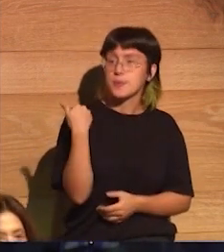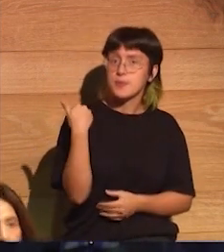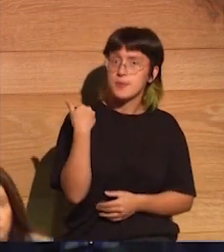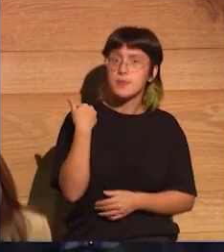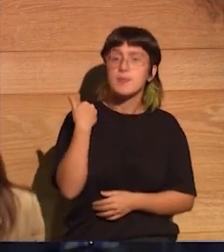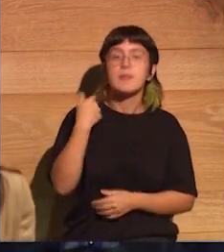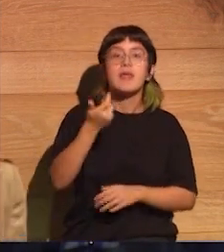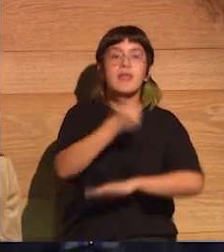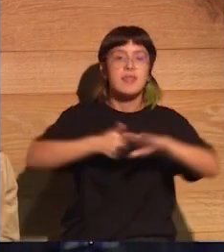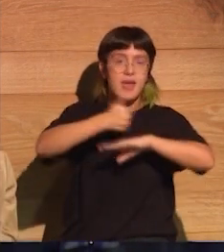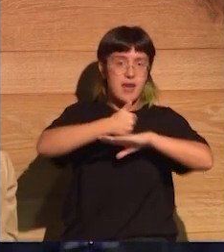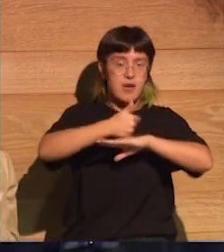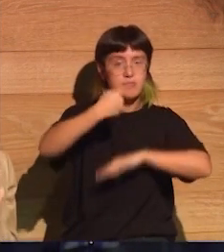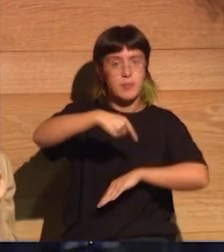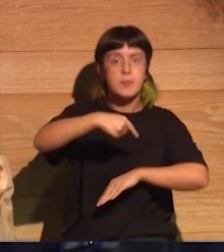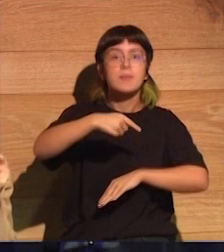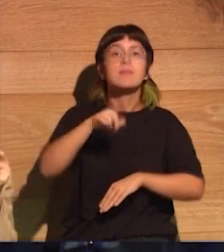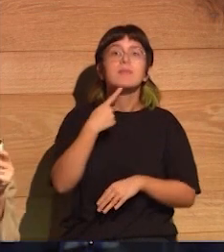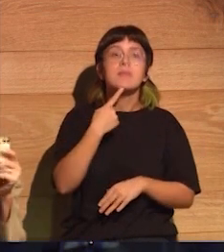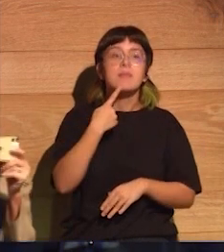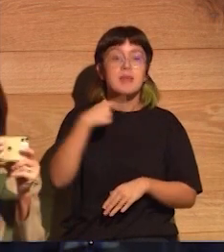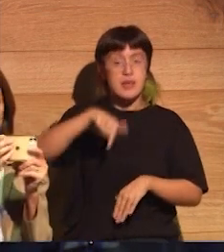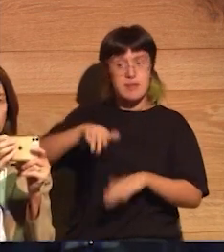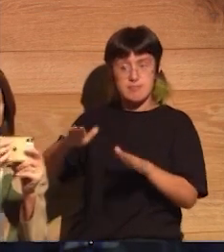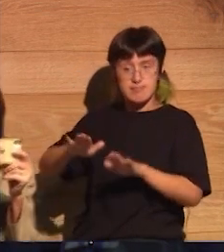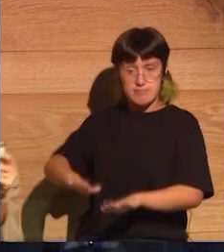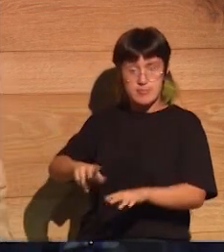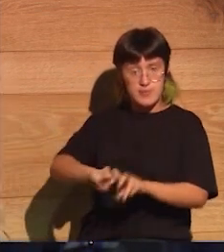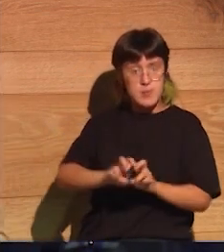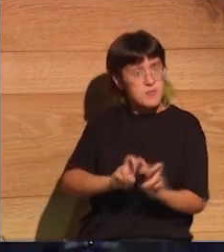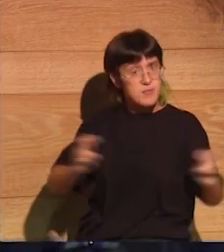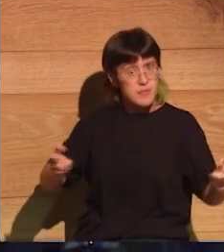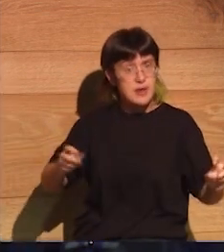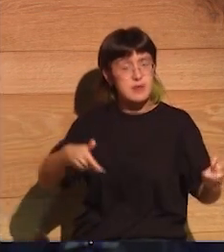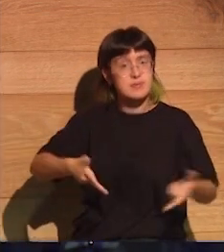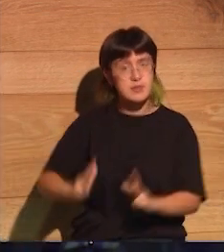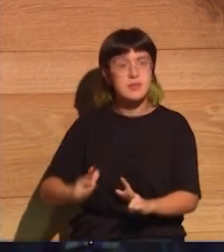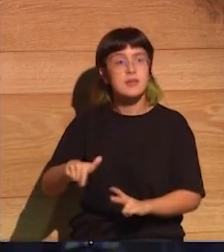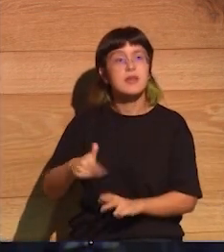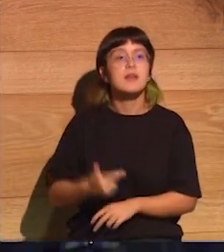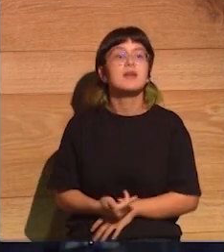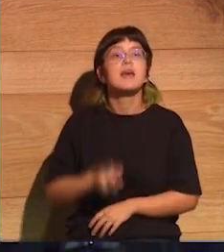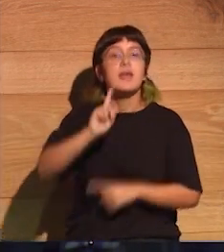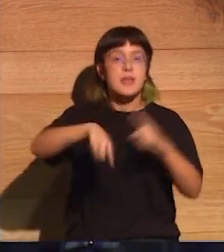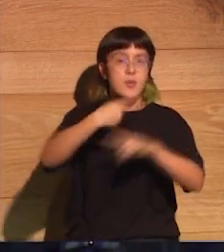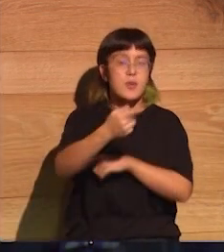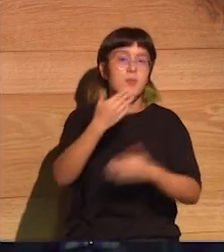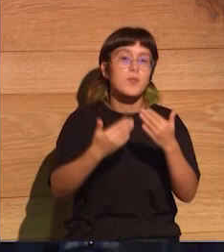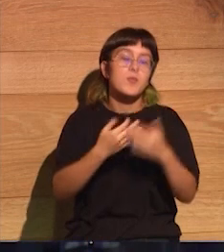de Ciencia y Tecnología, Ikhlaq Sidhu, que está aquí en primera fila e intervendrá también esta tarde en uno de los paneles,